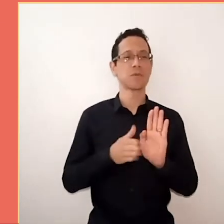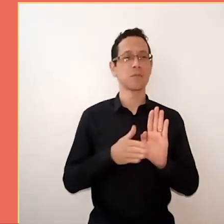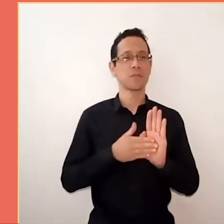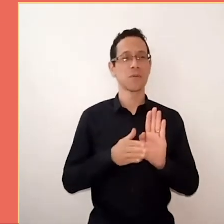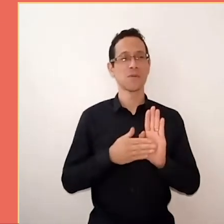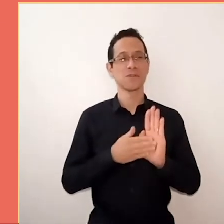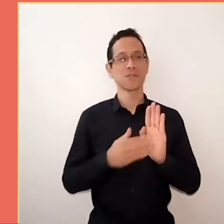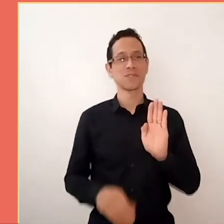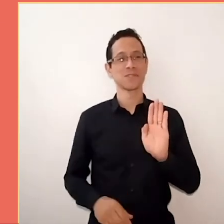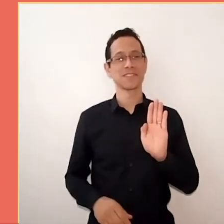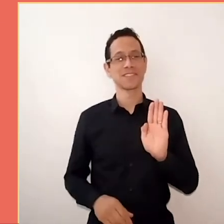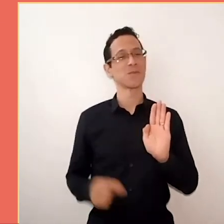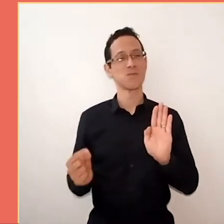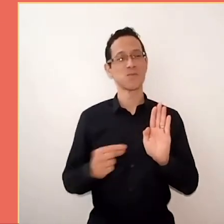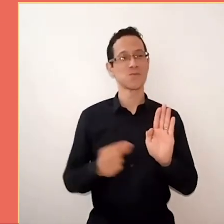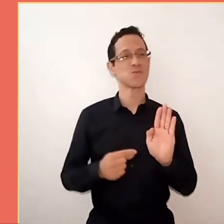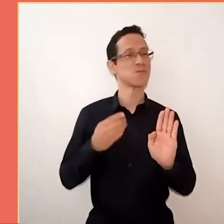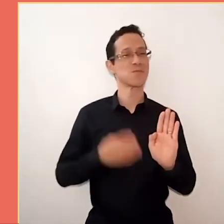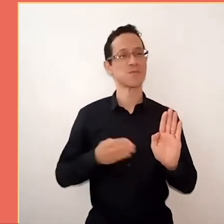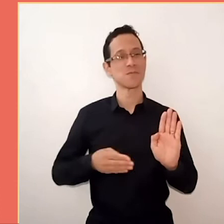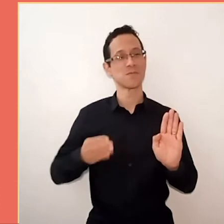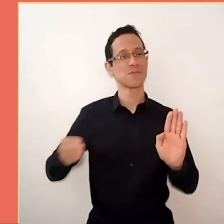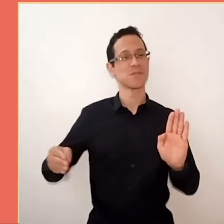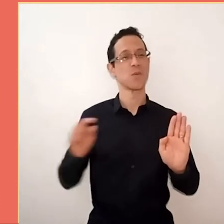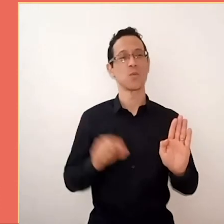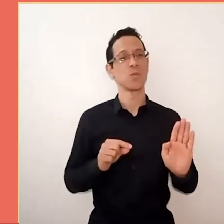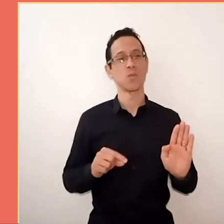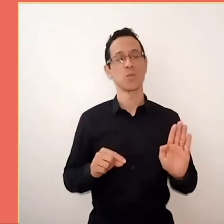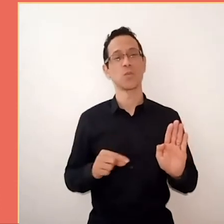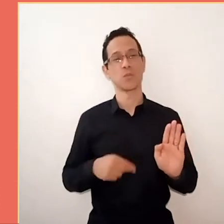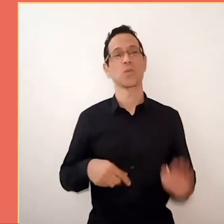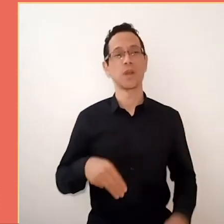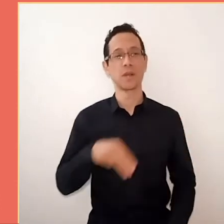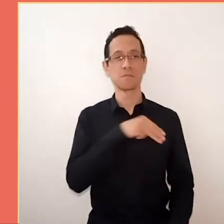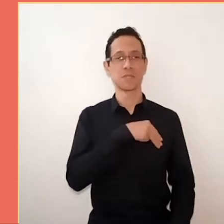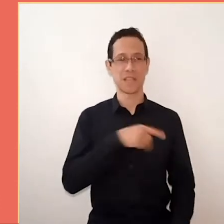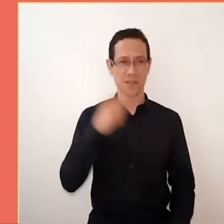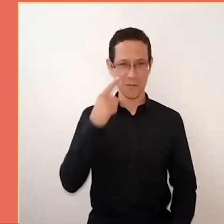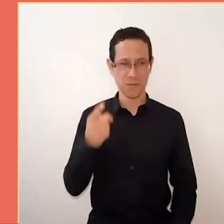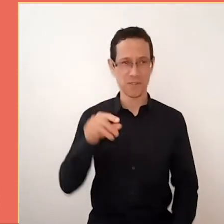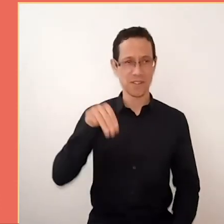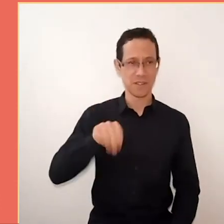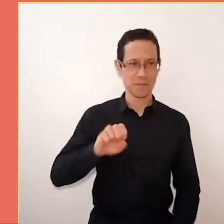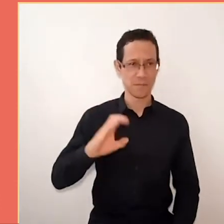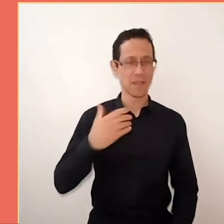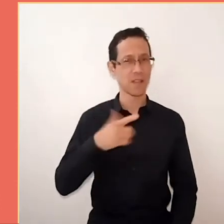veiculando, sendo veiculada pelo Ministério, eu acho que valeria a pena pontuar isso rapidamente,